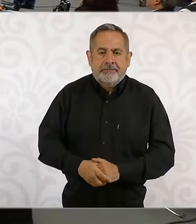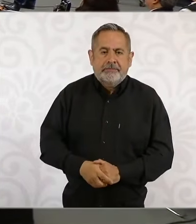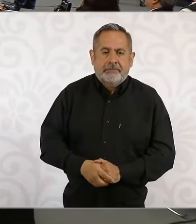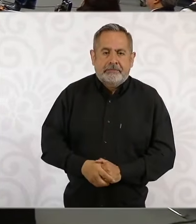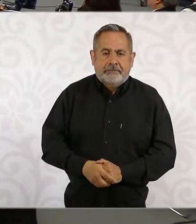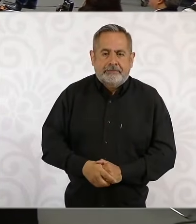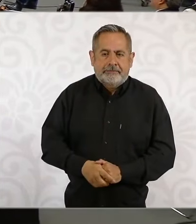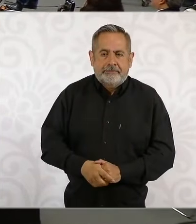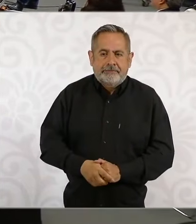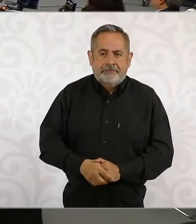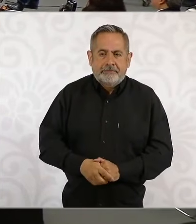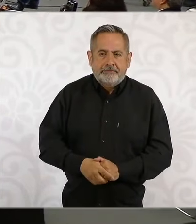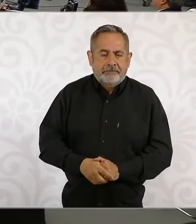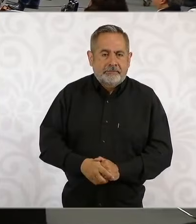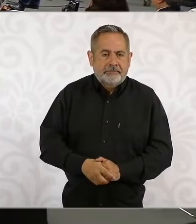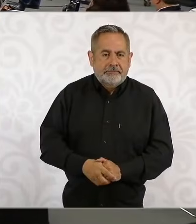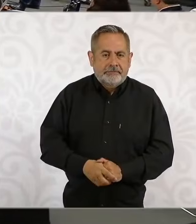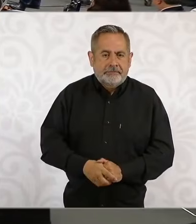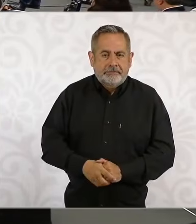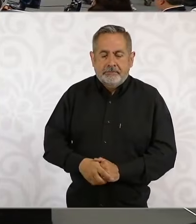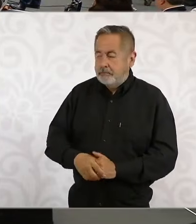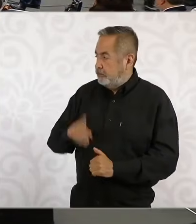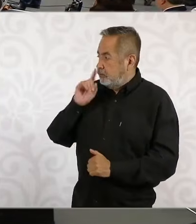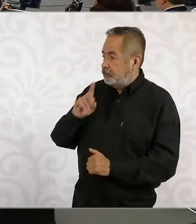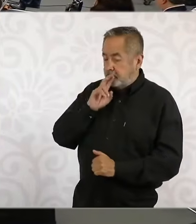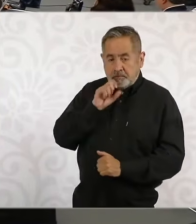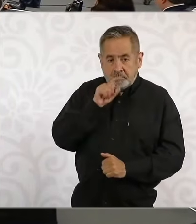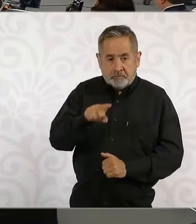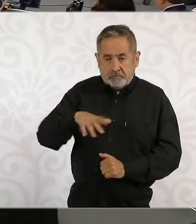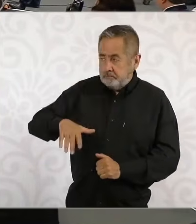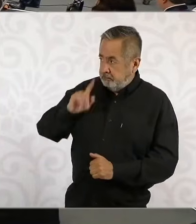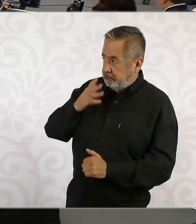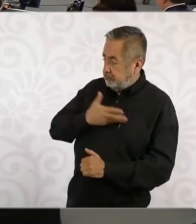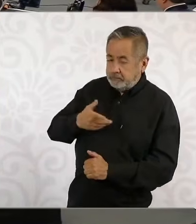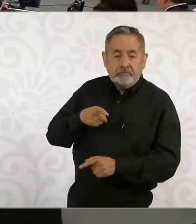Ah, pues es un poco lo mismo, ¿verdad?, lo que dice la señora presidenta. Hay, desde luego,